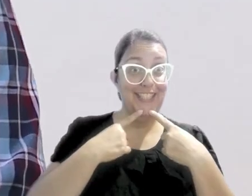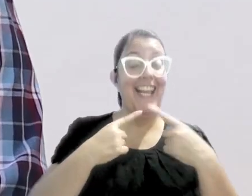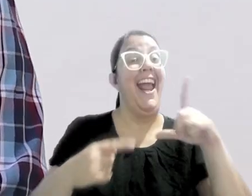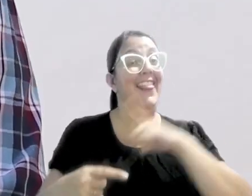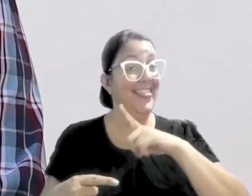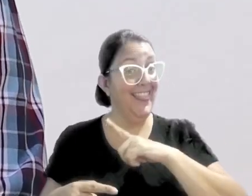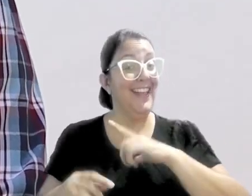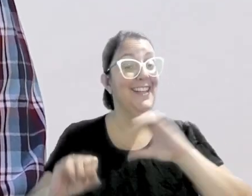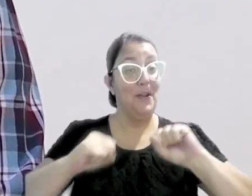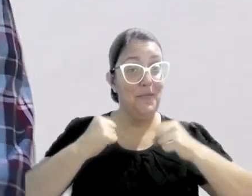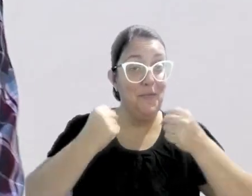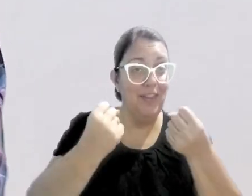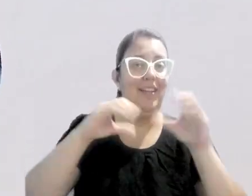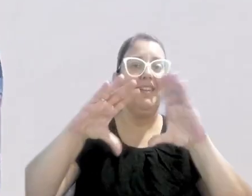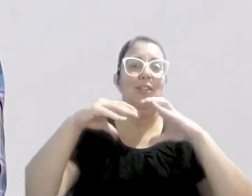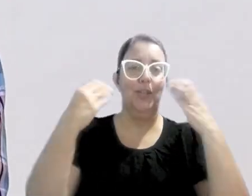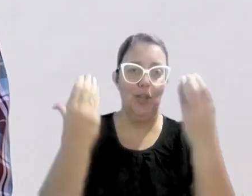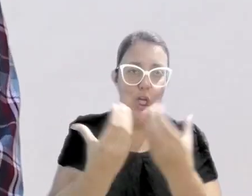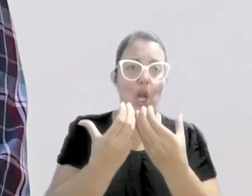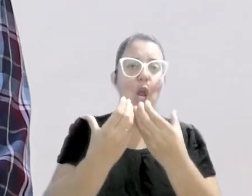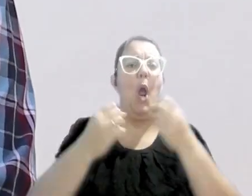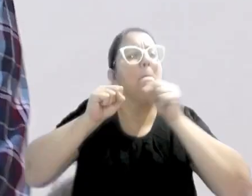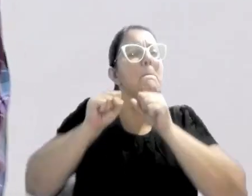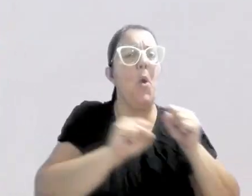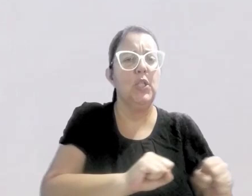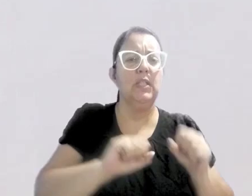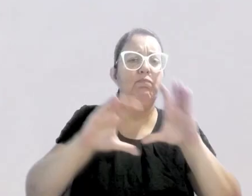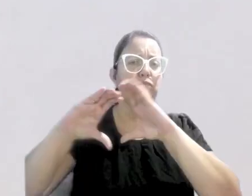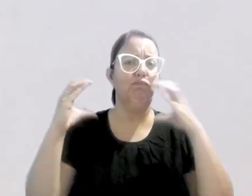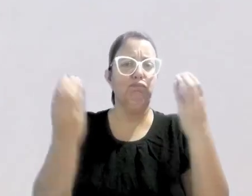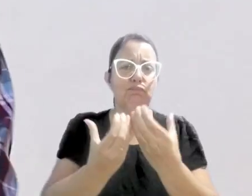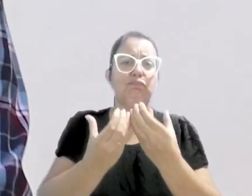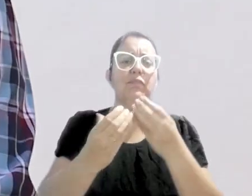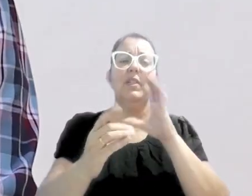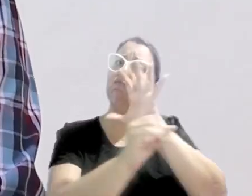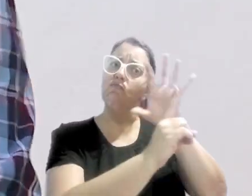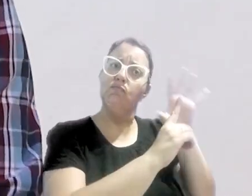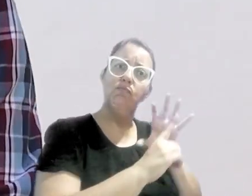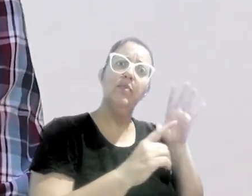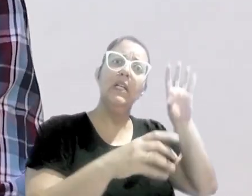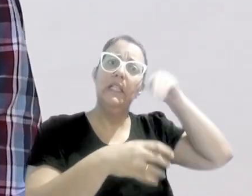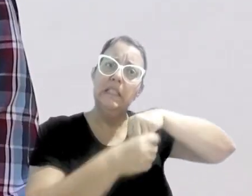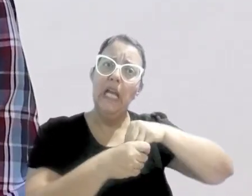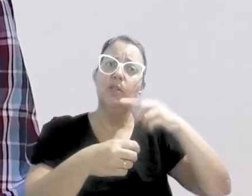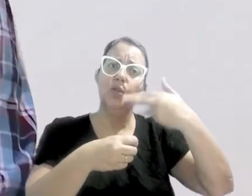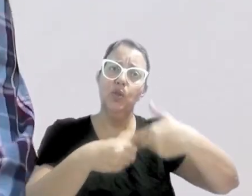projetos que busquem o fortalecimento de comunidades, o empoderamento dessas comunidades, para fazer frente aos impactos não só da indústria de petróleo e gás,